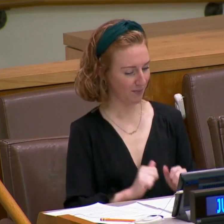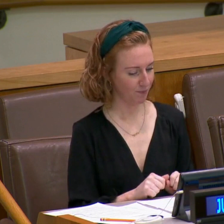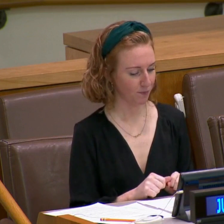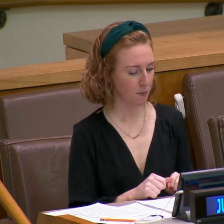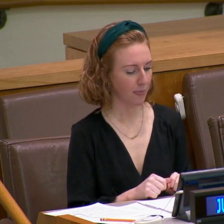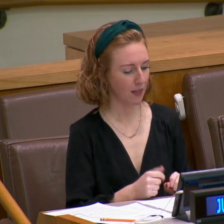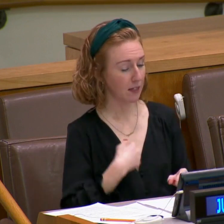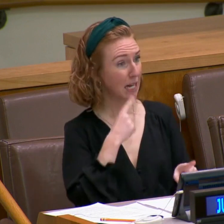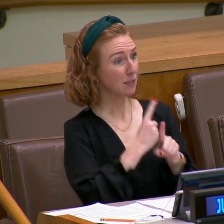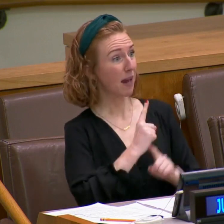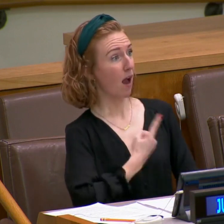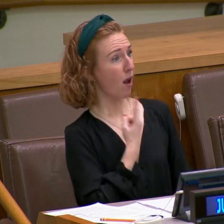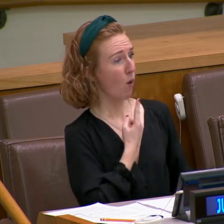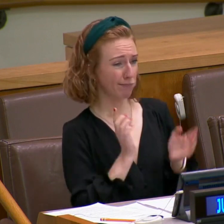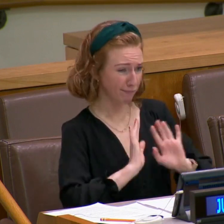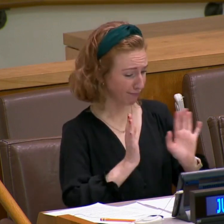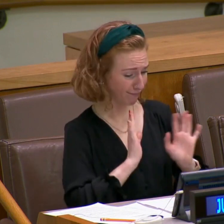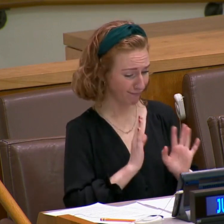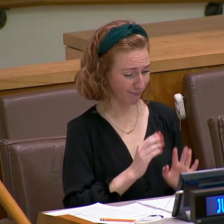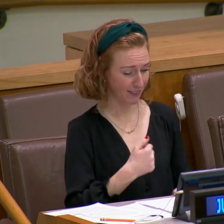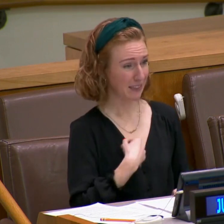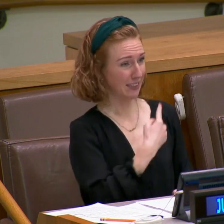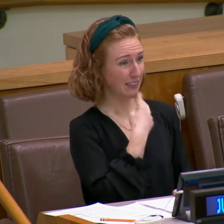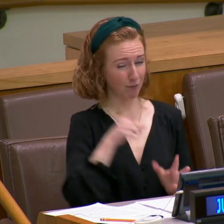podemos estar orgullosos. No hablo por mi misma.